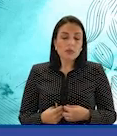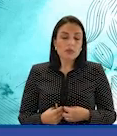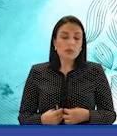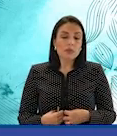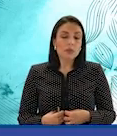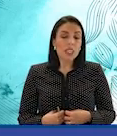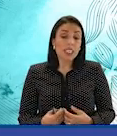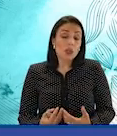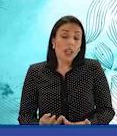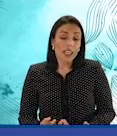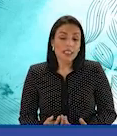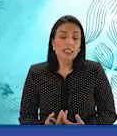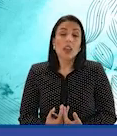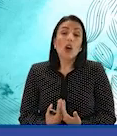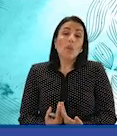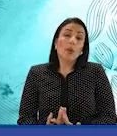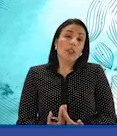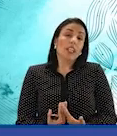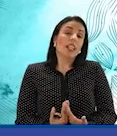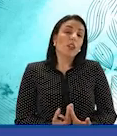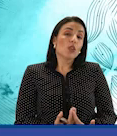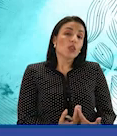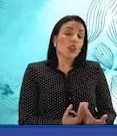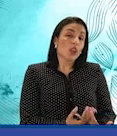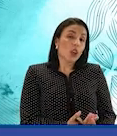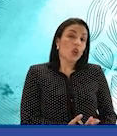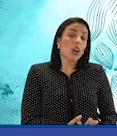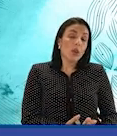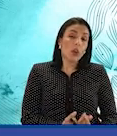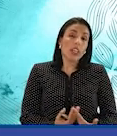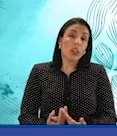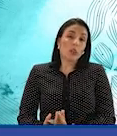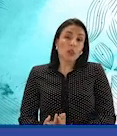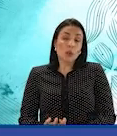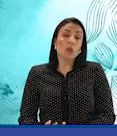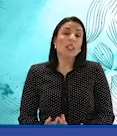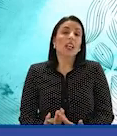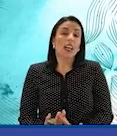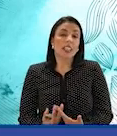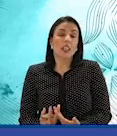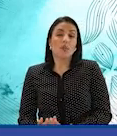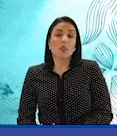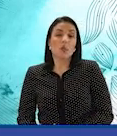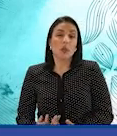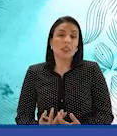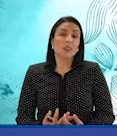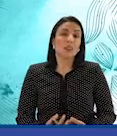sugerencias porque nos colaboran y contribuyen a que el presupuesto